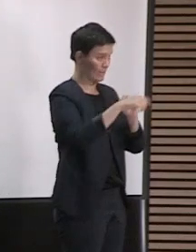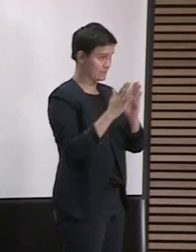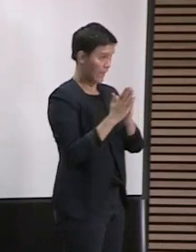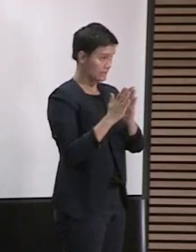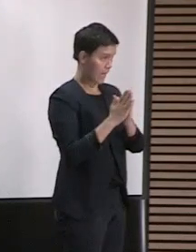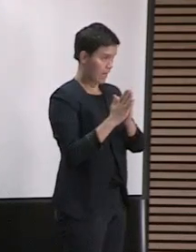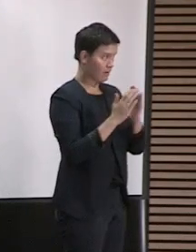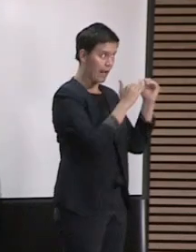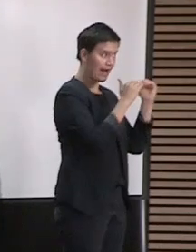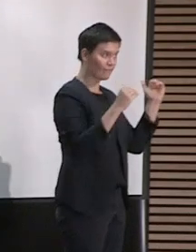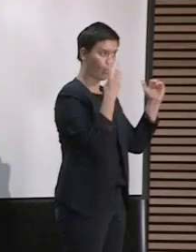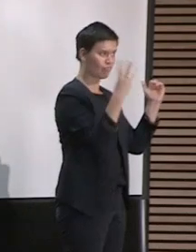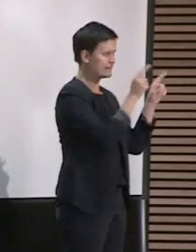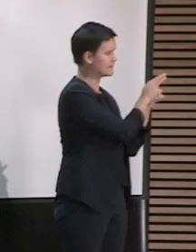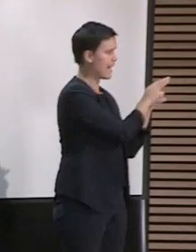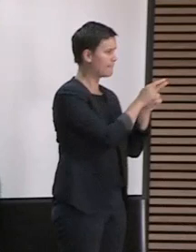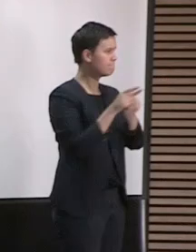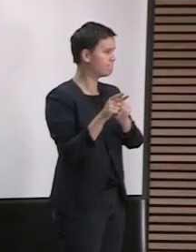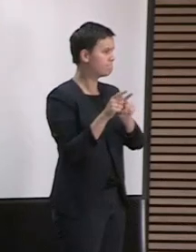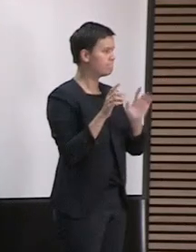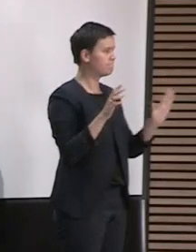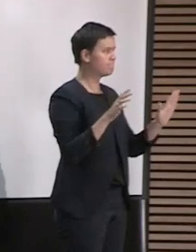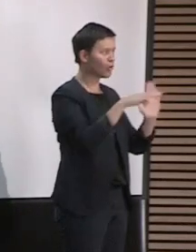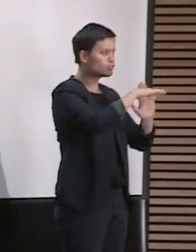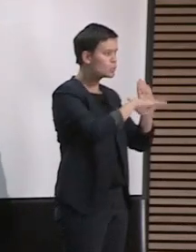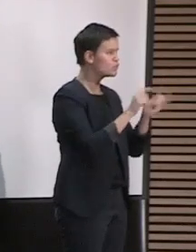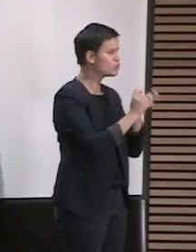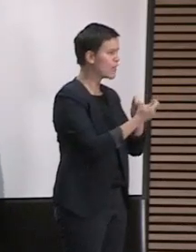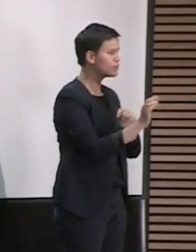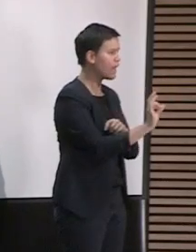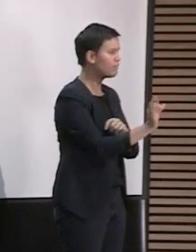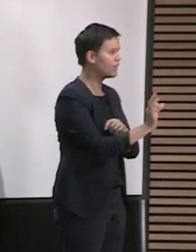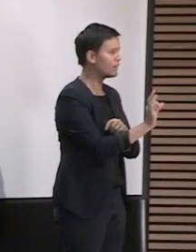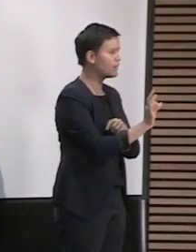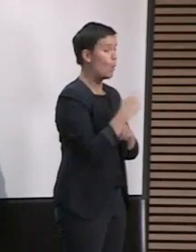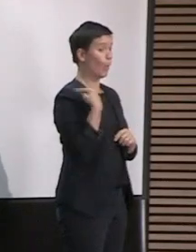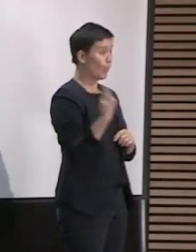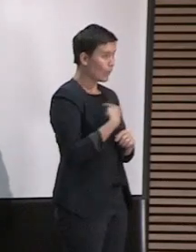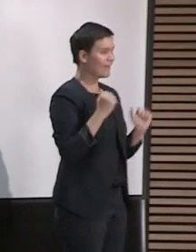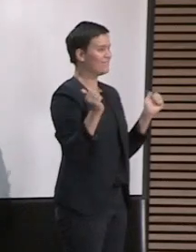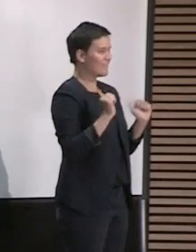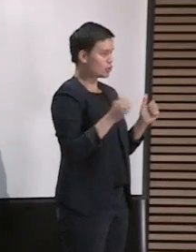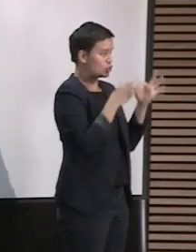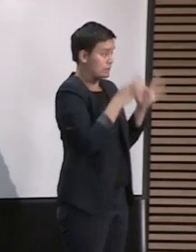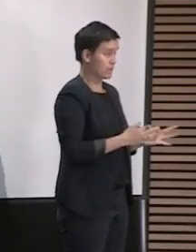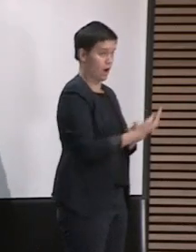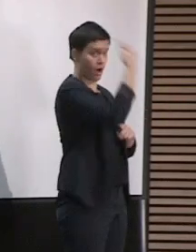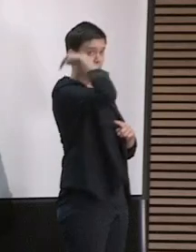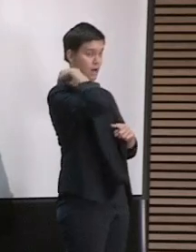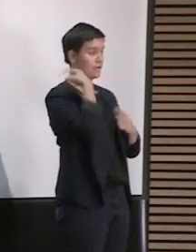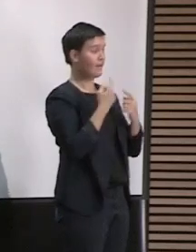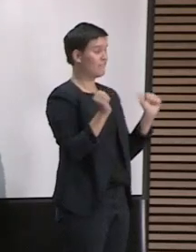ko Kua mau tonu nga herenga